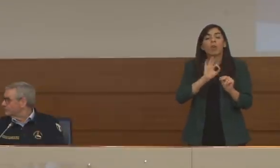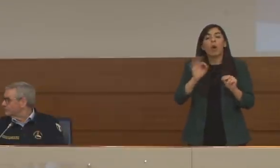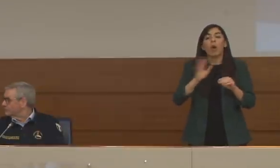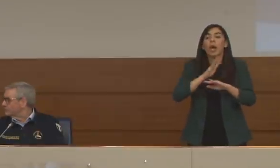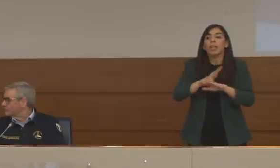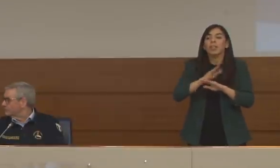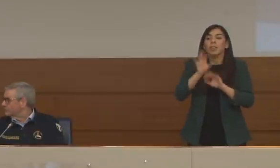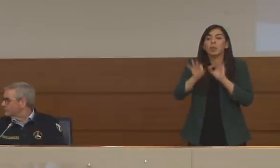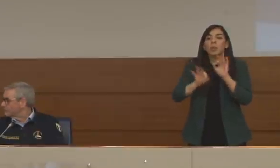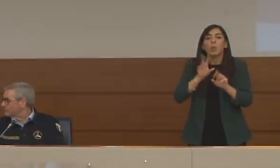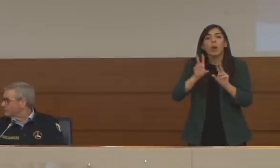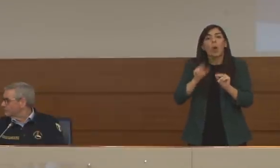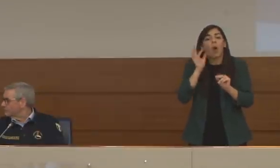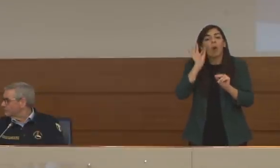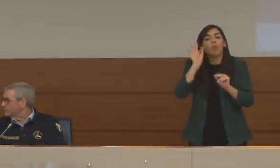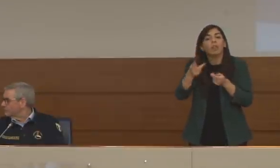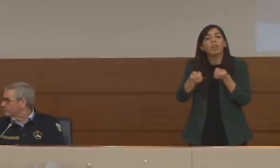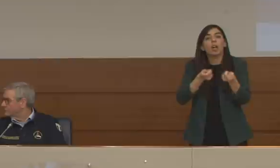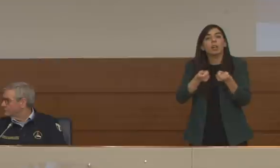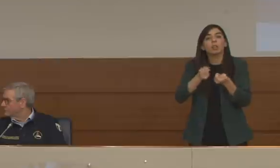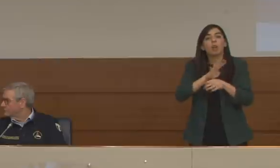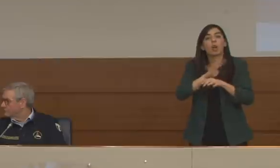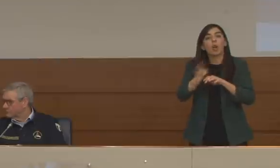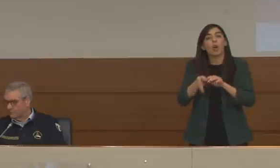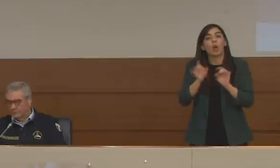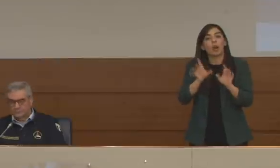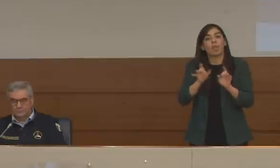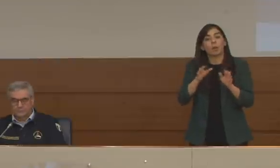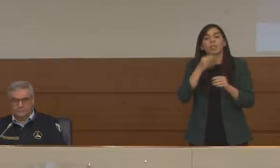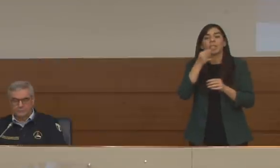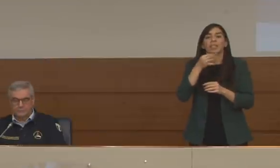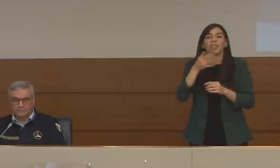controllo di questo virus. Quindi credo che a nome della Commissione Tecnico